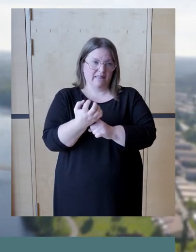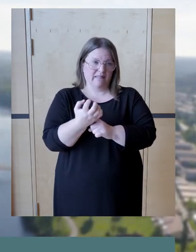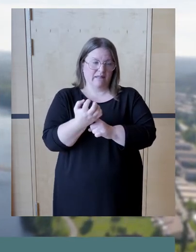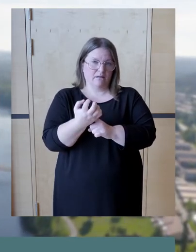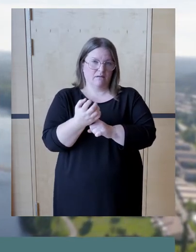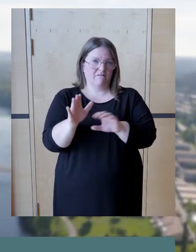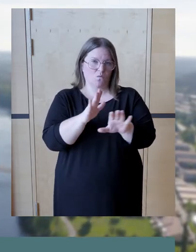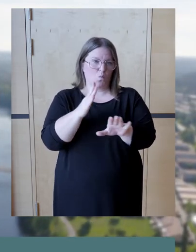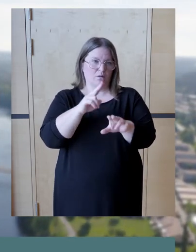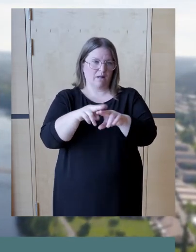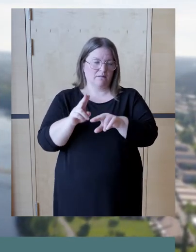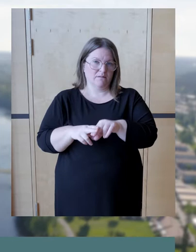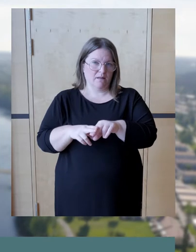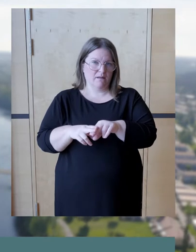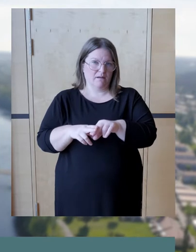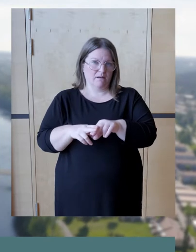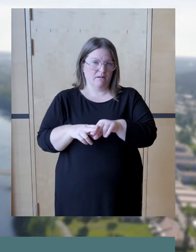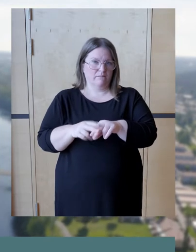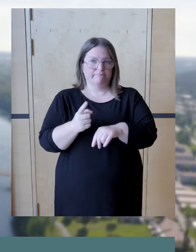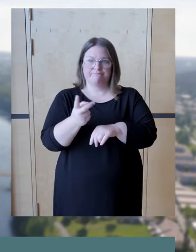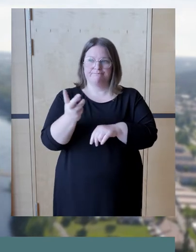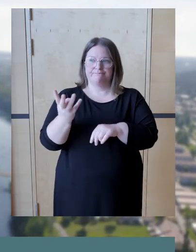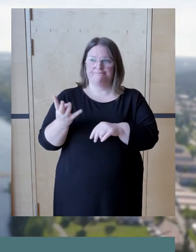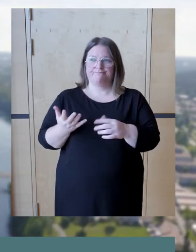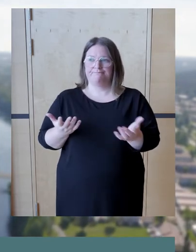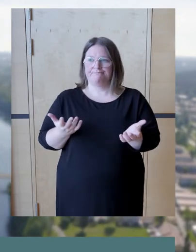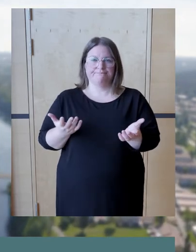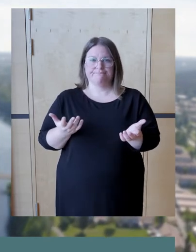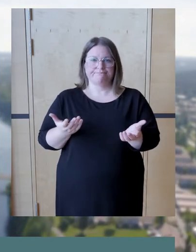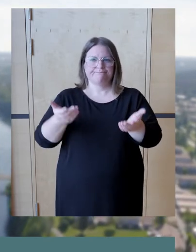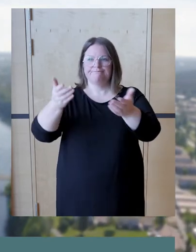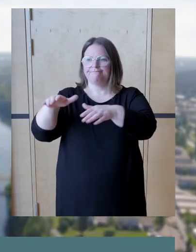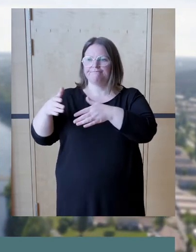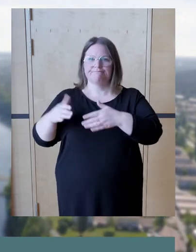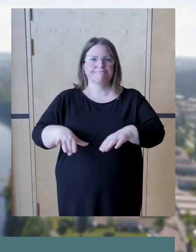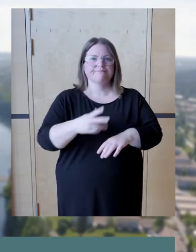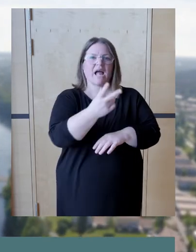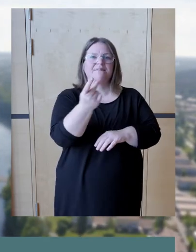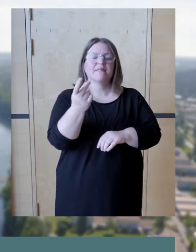Det var nedläggningar och handla boendeplatser som nepotism